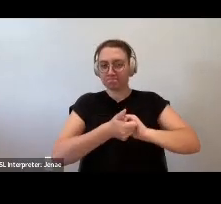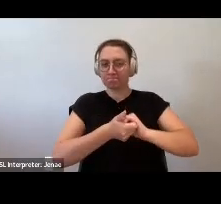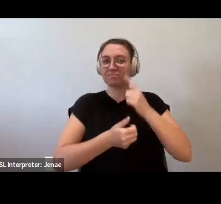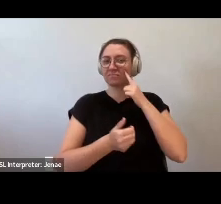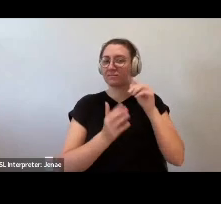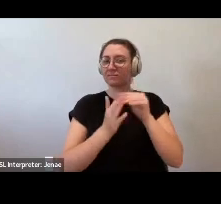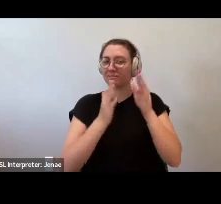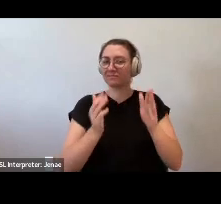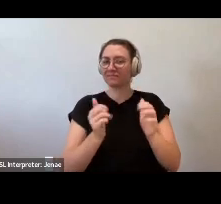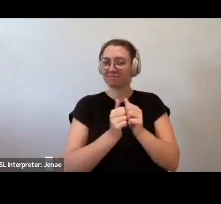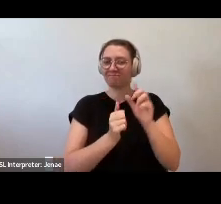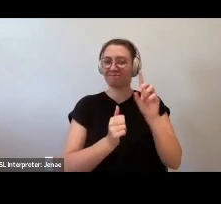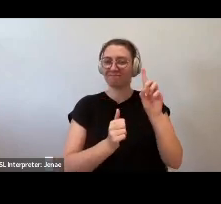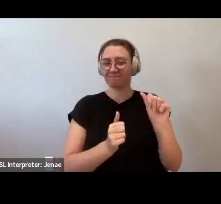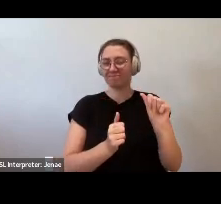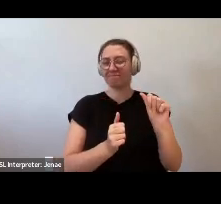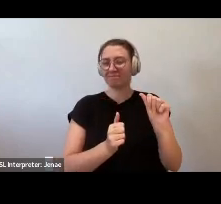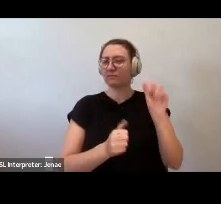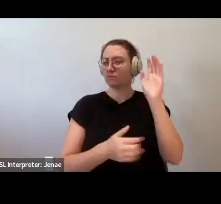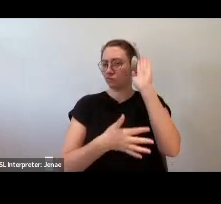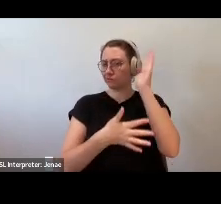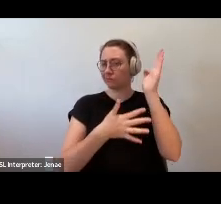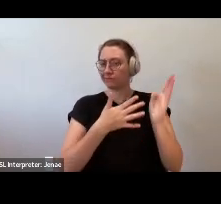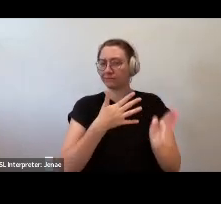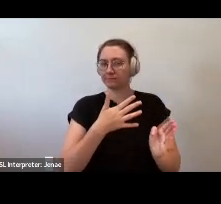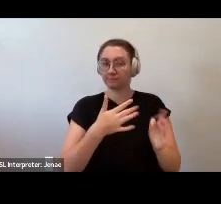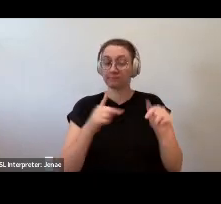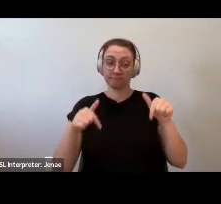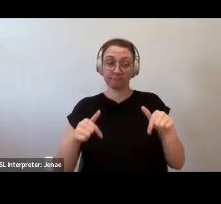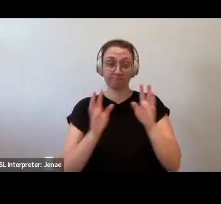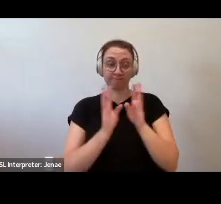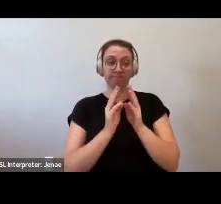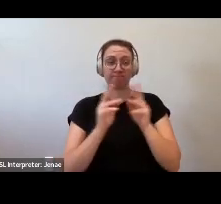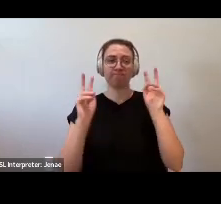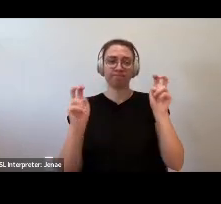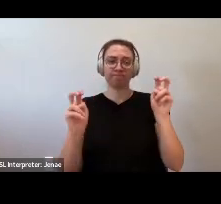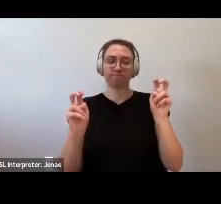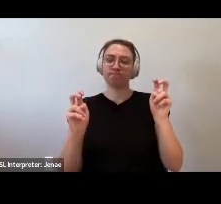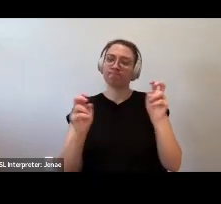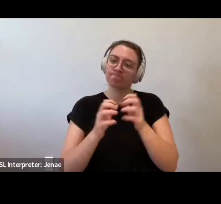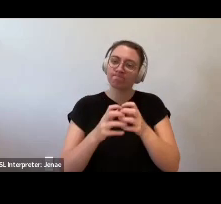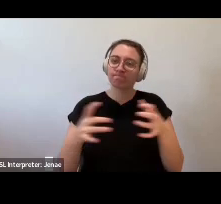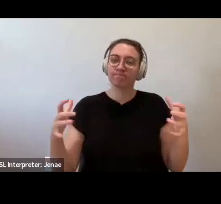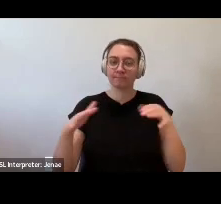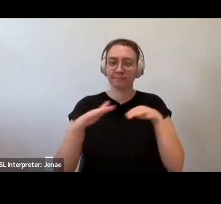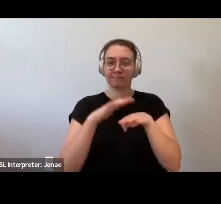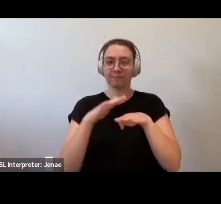. El tema de nuestra sesión es ampliar el acceso a medios especializados para